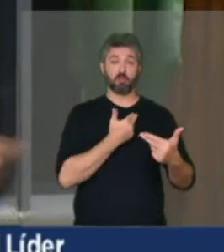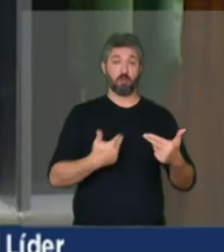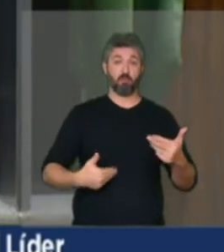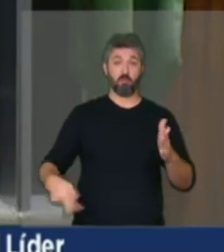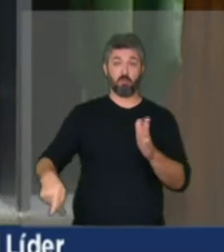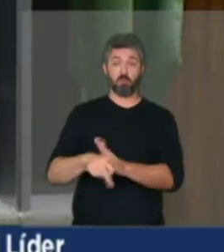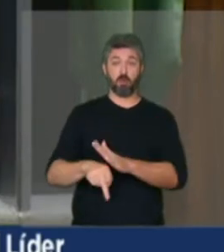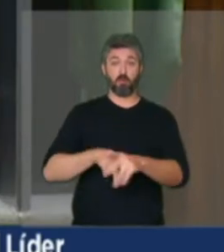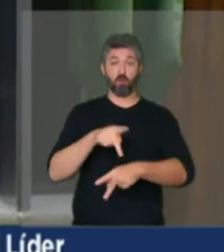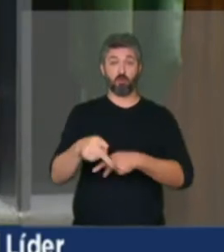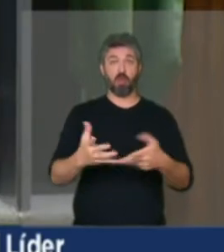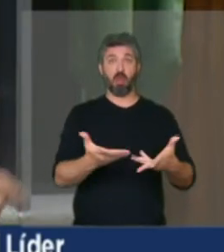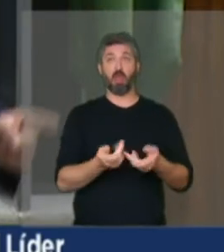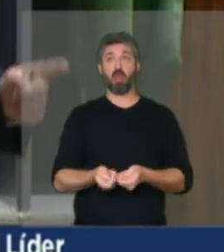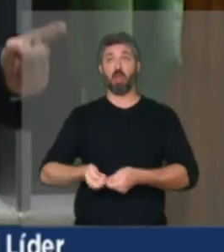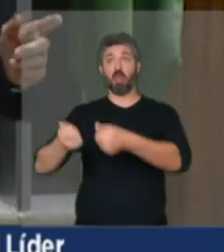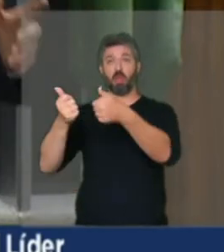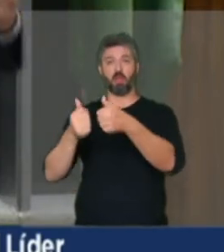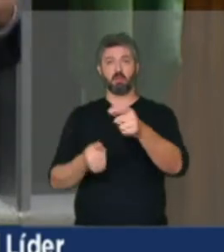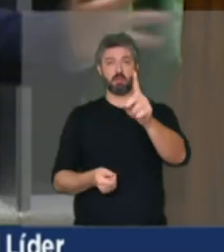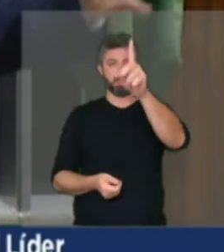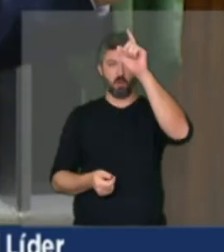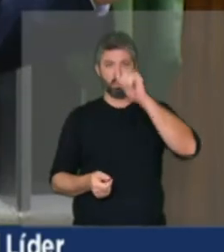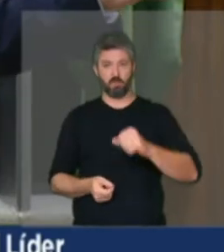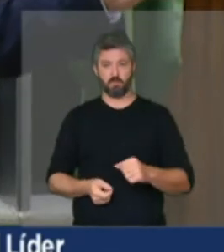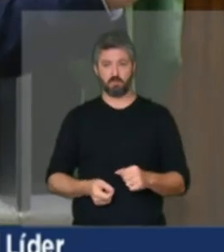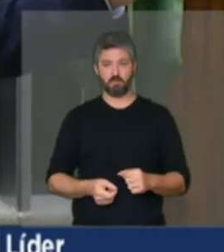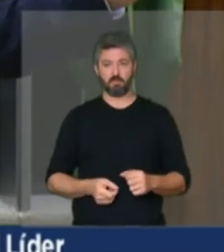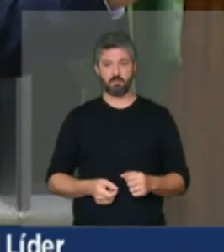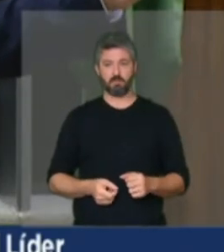RIO GRANDE. ISSO É UM, COLOCAR O ESTADO DO RIO GRANDE EM LIQUIDAÇÃO SEM AUTORIZAÇÃO DO POVO É